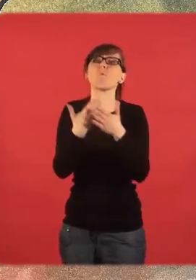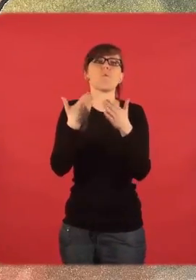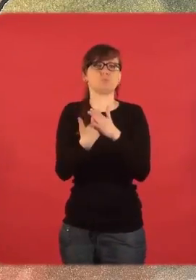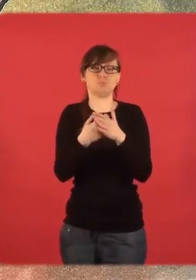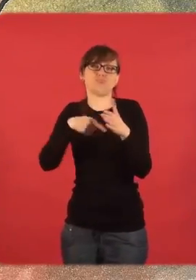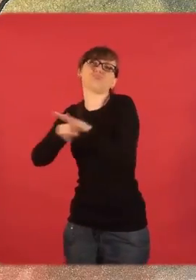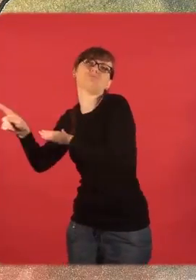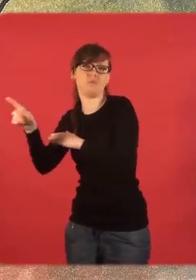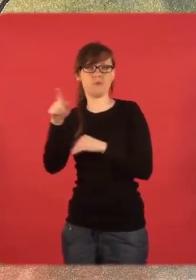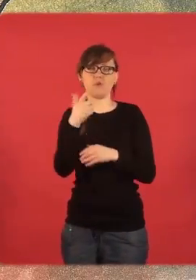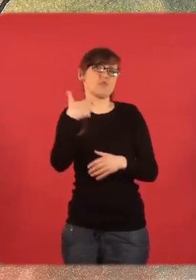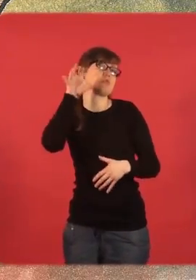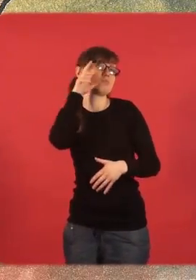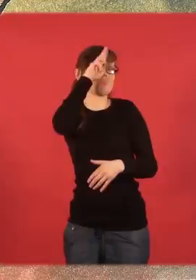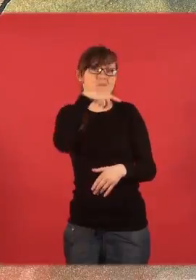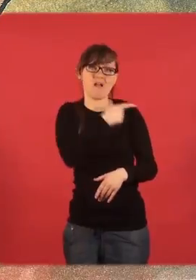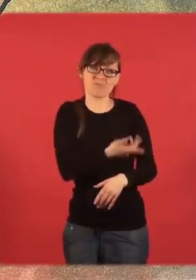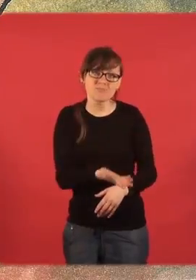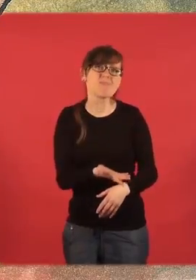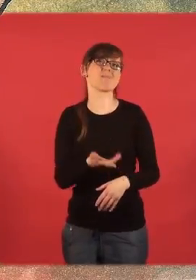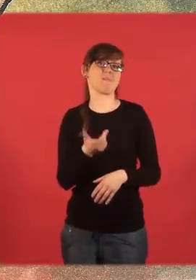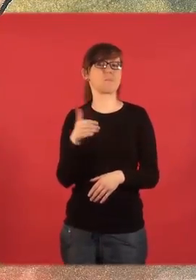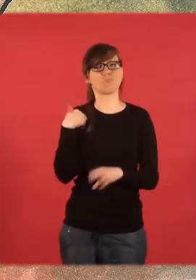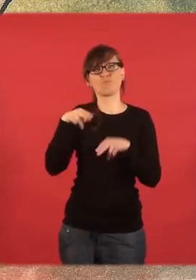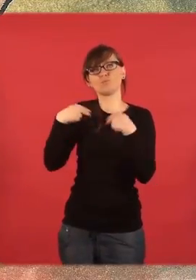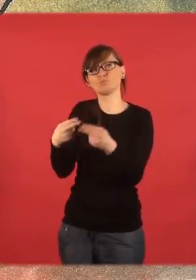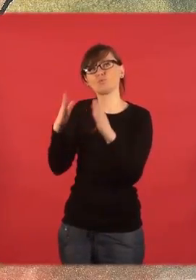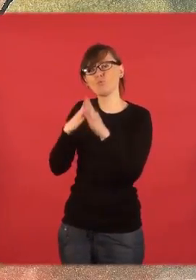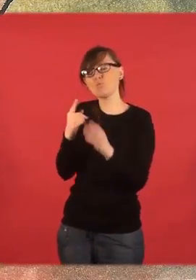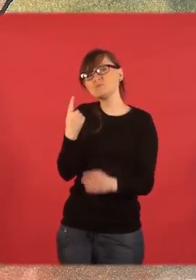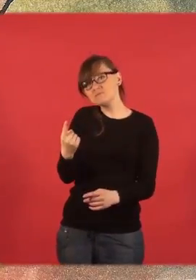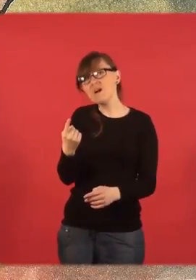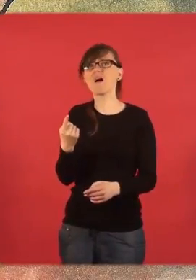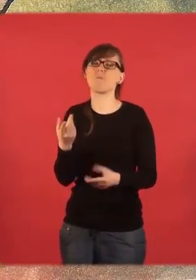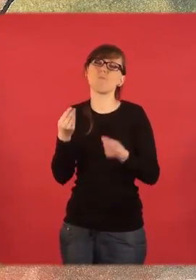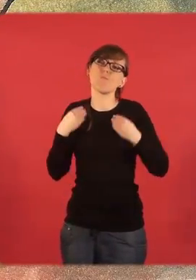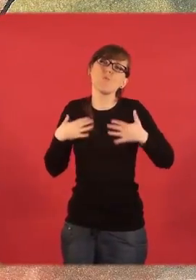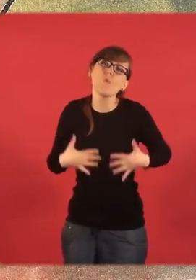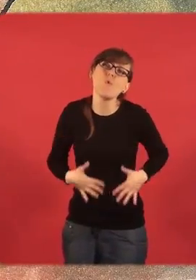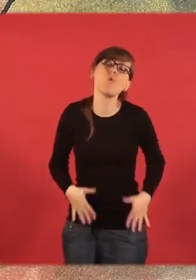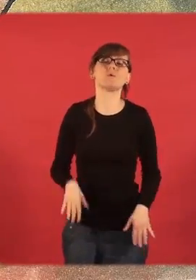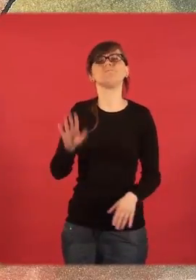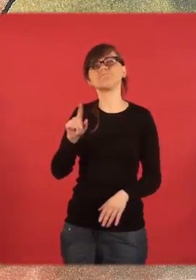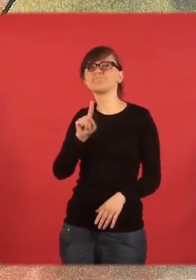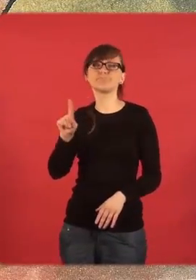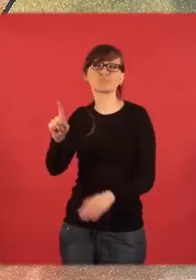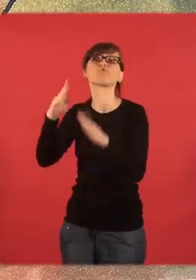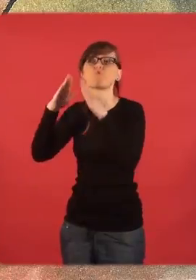Bardzo żałował, że uciekł i nie posłuchał ojca. Wrócił do domu zmęczony i mokry.